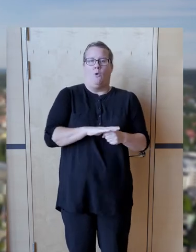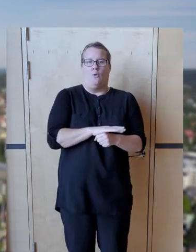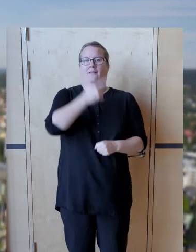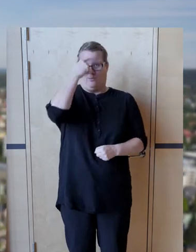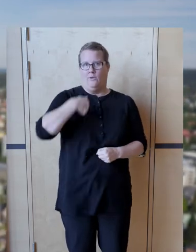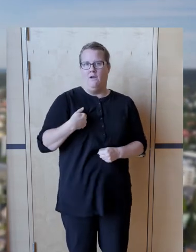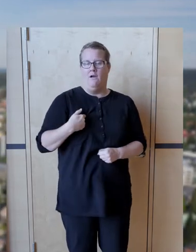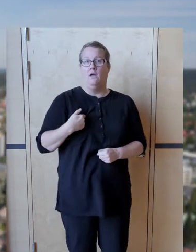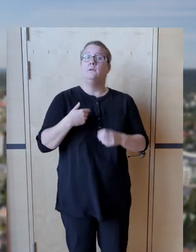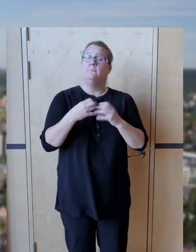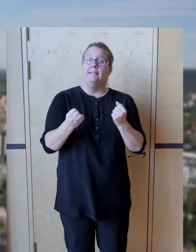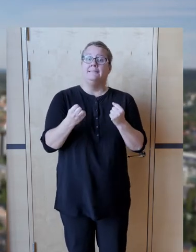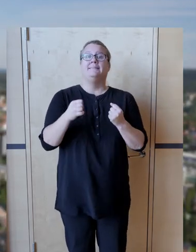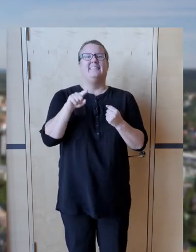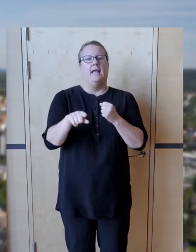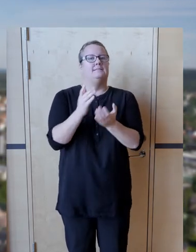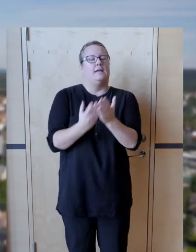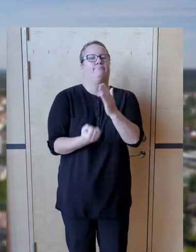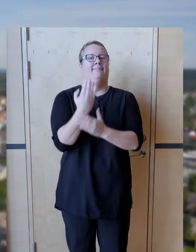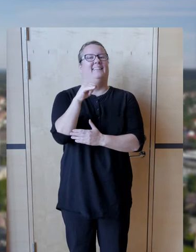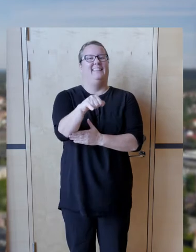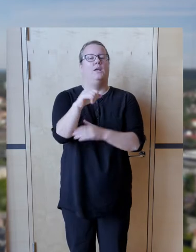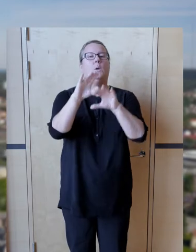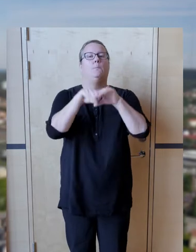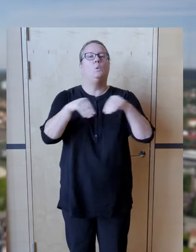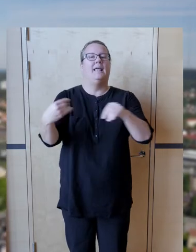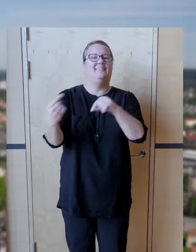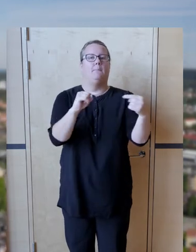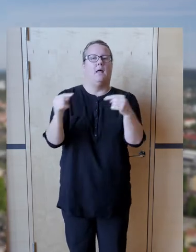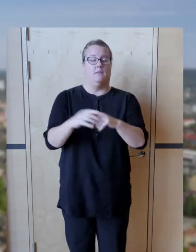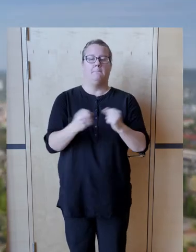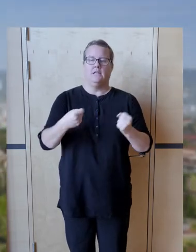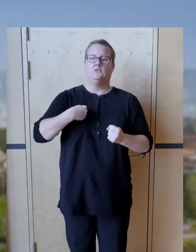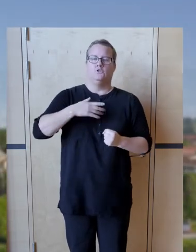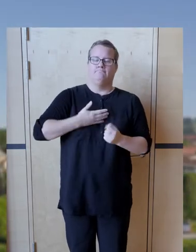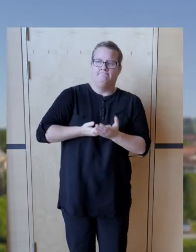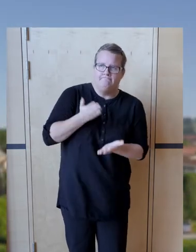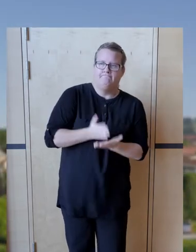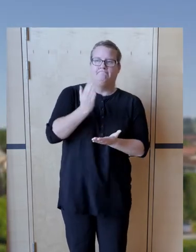Budgetdebatten det viktiga här och nu Det är det slår fast att vi ska ha ett nytt full stort